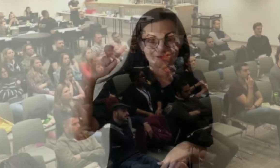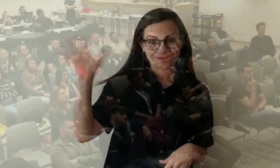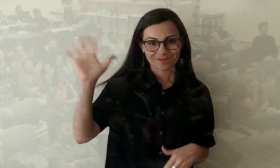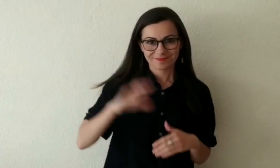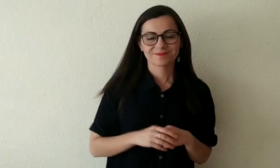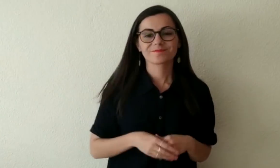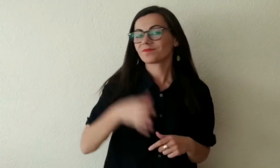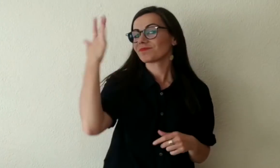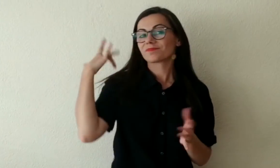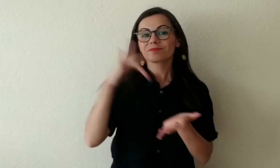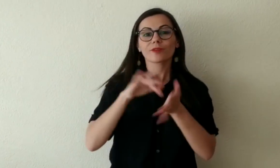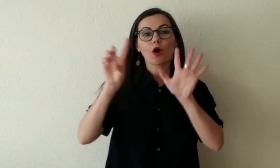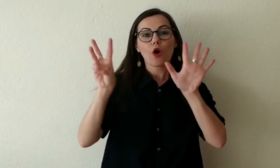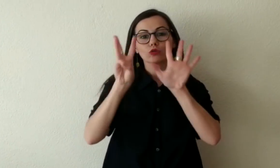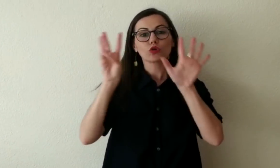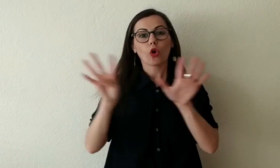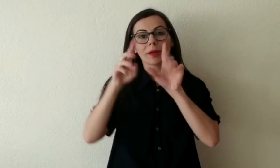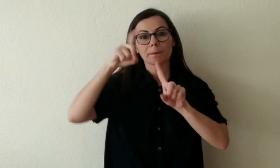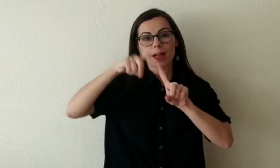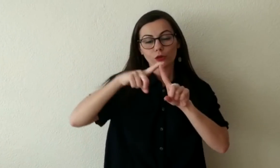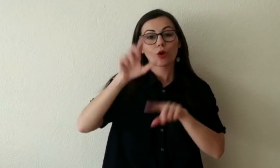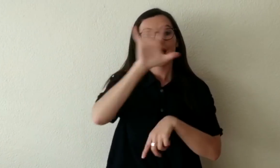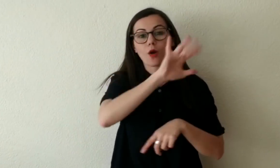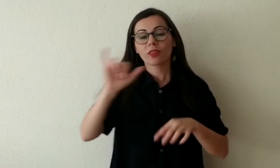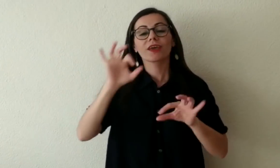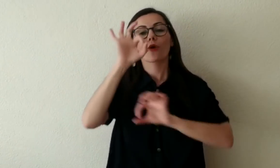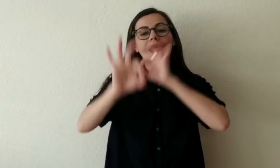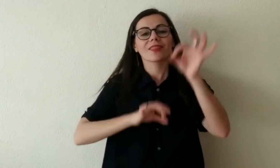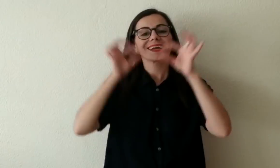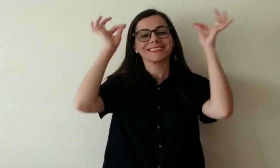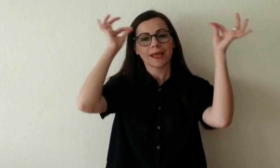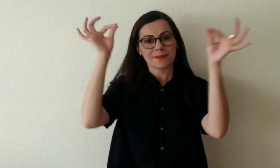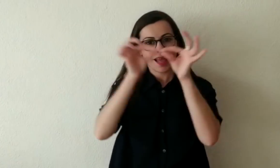¡Hola! Durante los días 8 y 9 de mayo la EUDY organizó un Seminario,